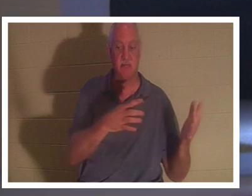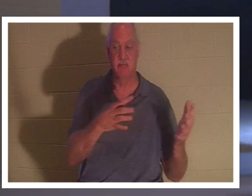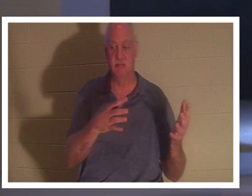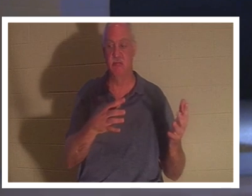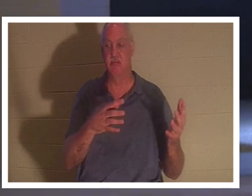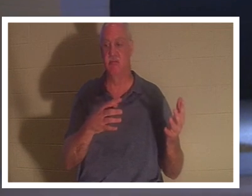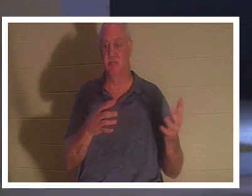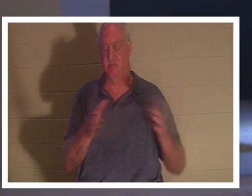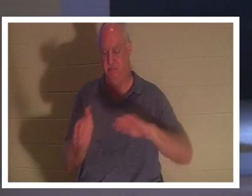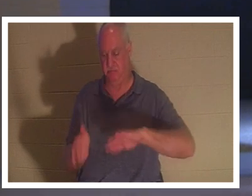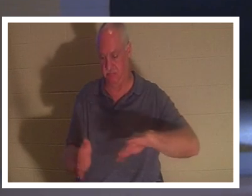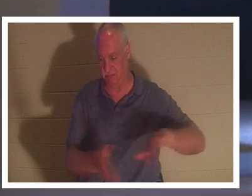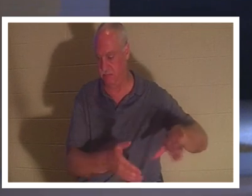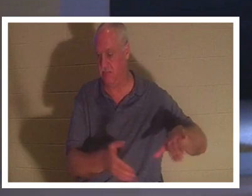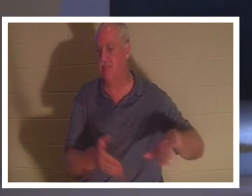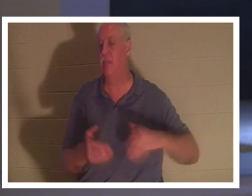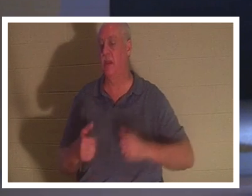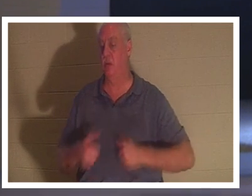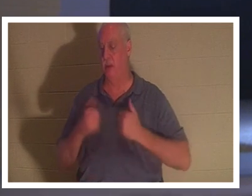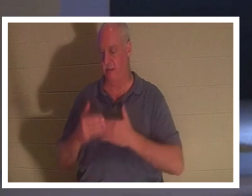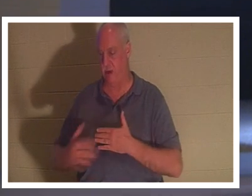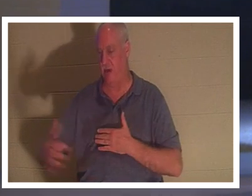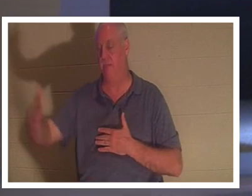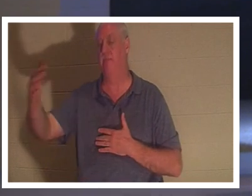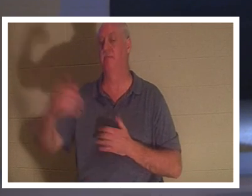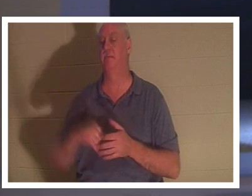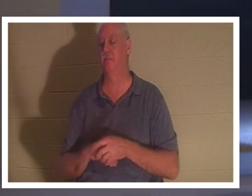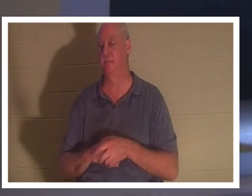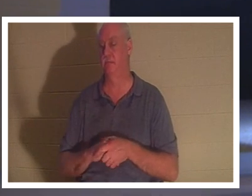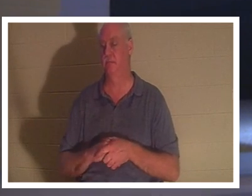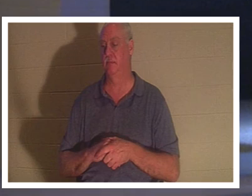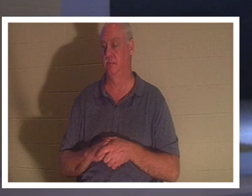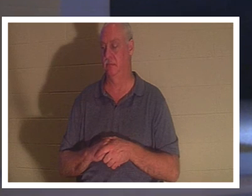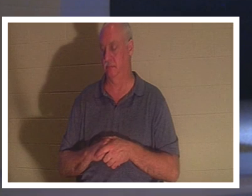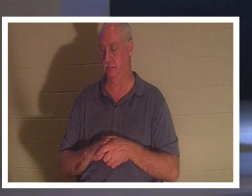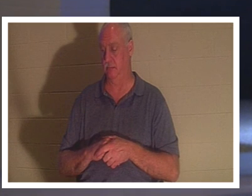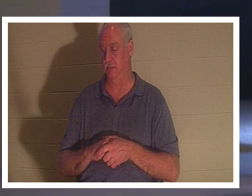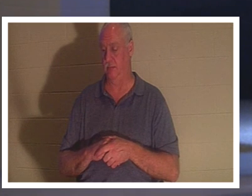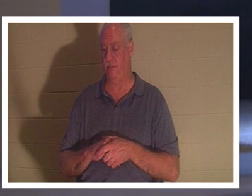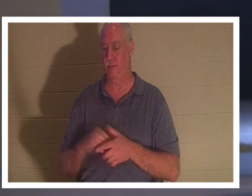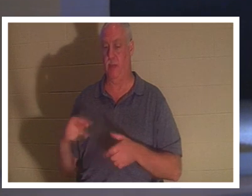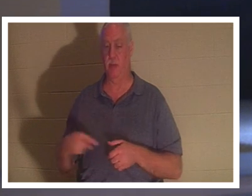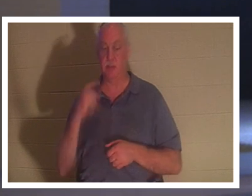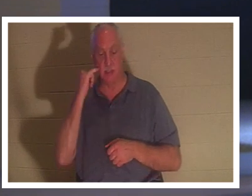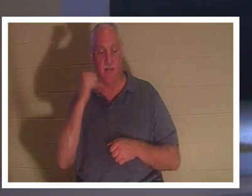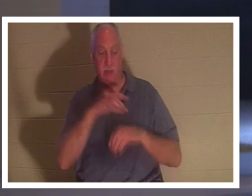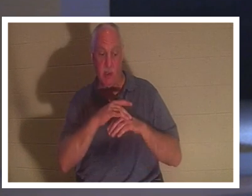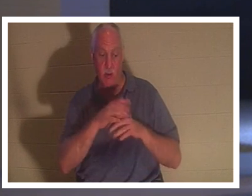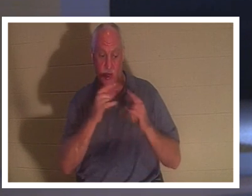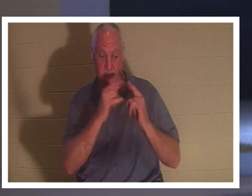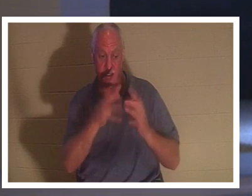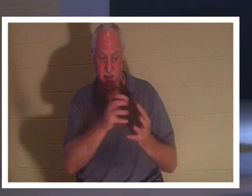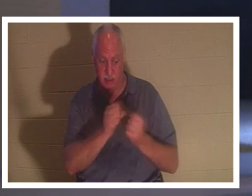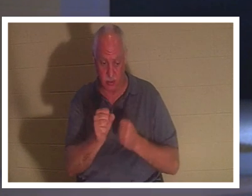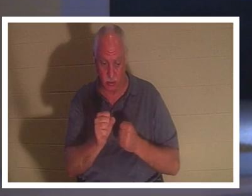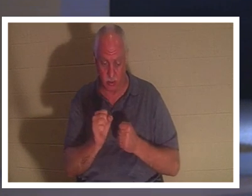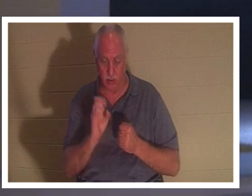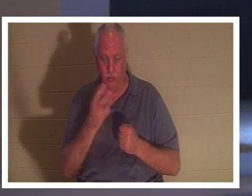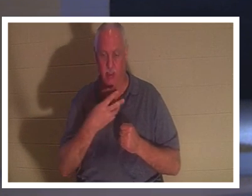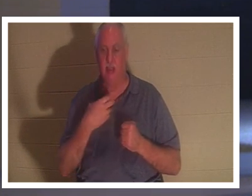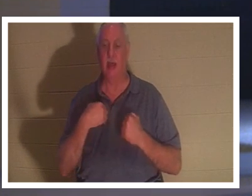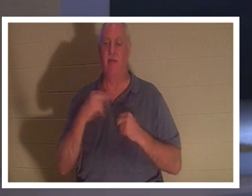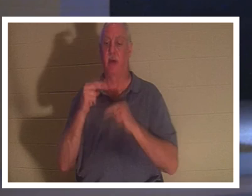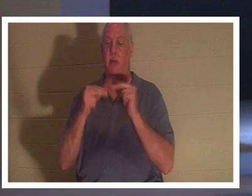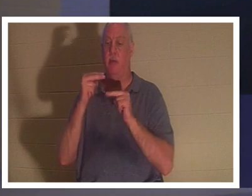और आगे बढ़ते हैं। वह कहते हैं, "यदि यह सांसारिक तम्बू जिसमें हम रहते हैं, नष्ट हो जाता है, तो हमारे पास ईश्वर की ओर से एक इमारत है।"